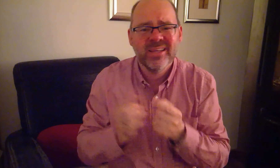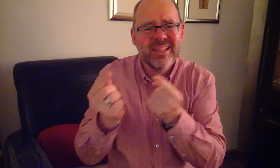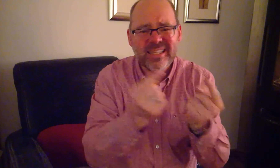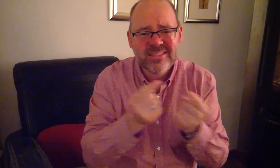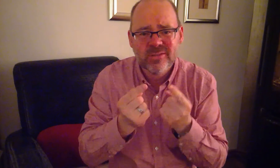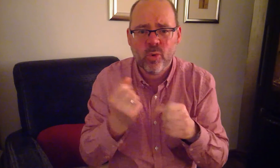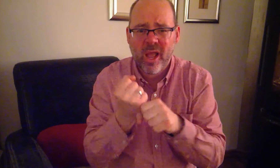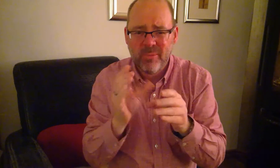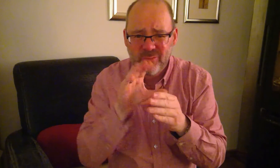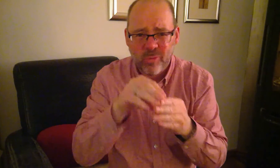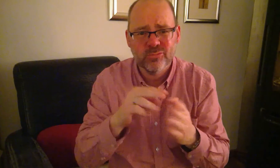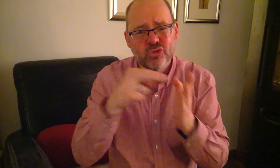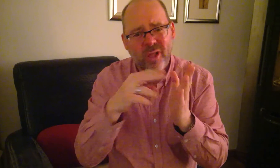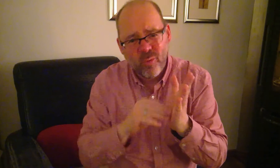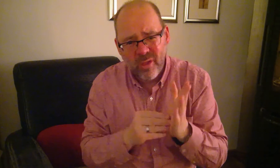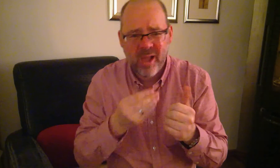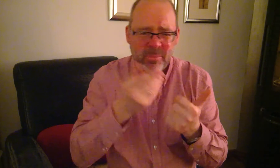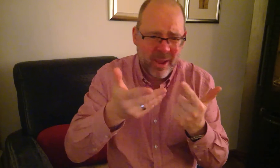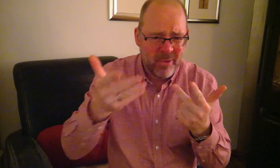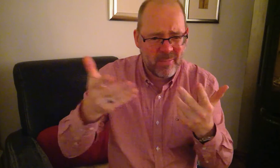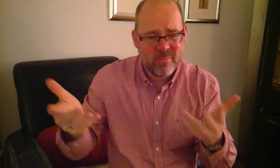Es gab Diskussionen in der Arbeitsgruppe, Stellungnahmen wurden geschrieben und so weiter.